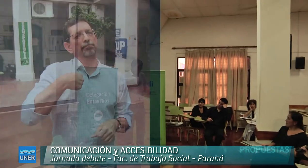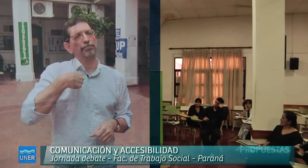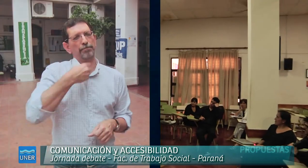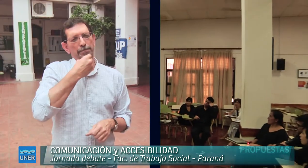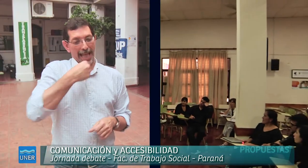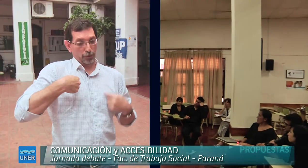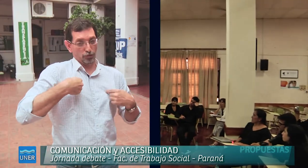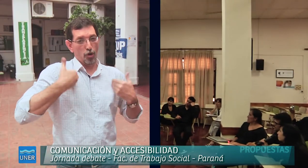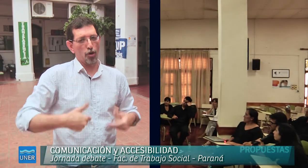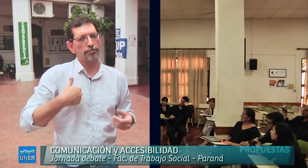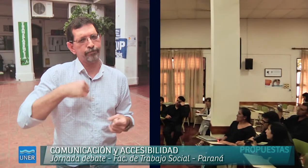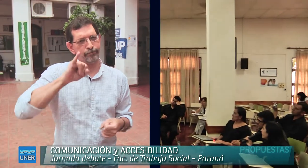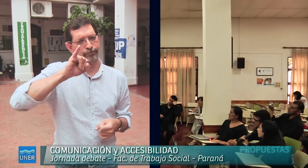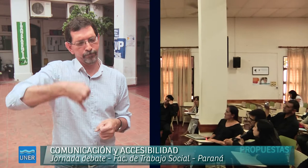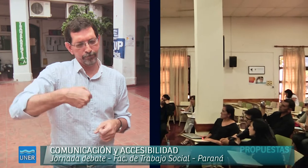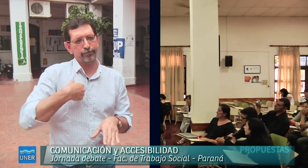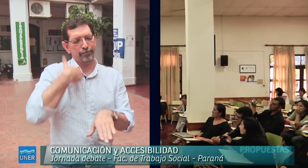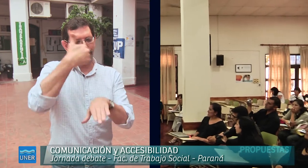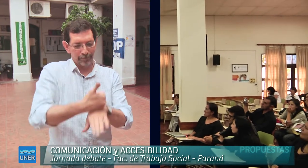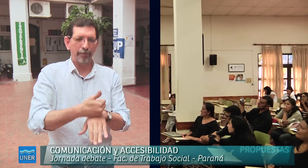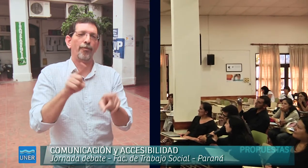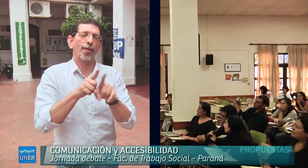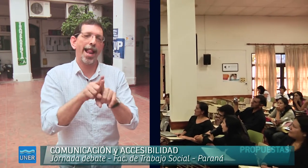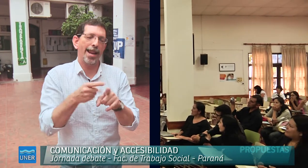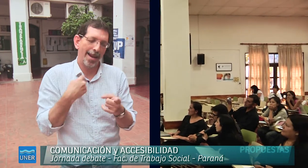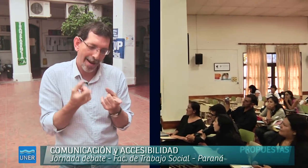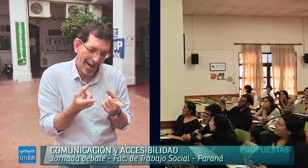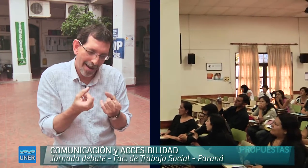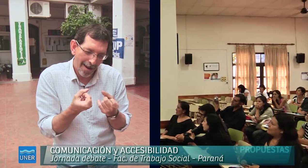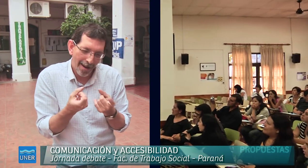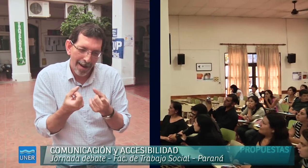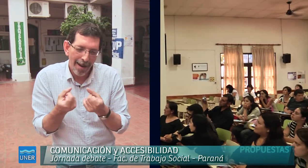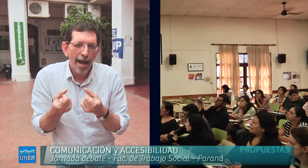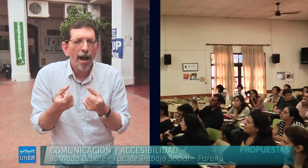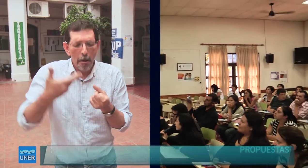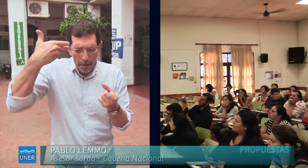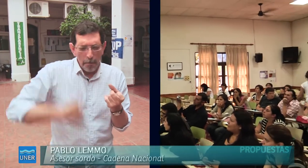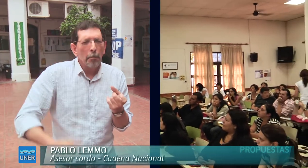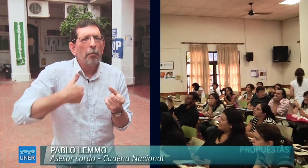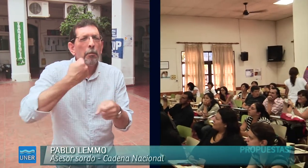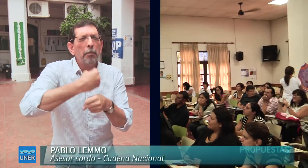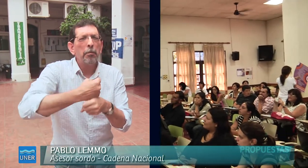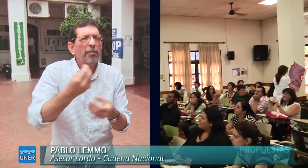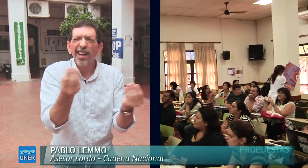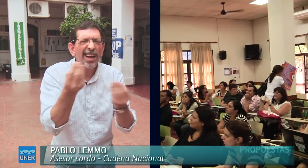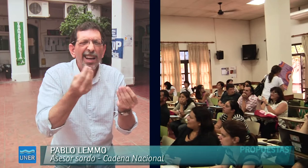Y la verdad que es la primera vez que se hace un trabajo así de manera conjunta, pensado de antemano, con la participación de los usuarios.